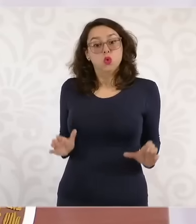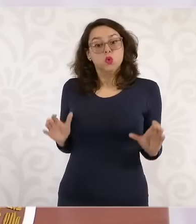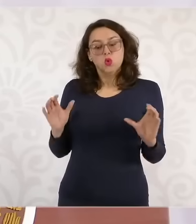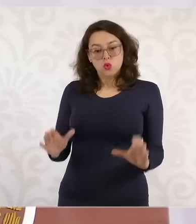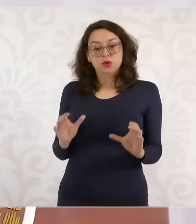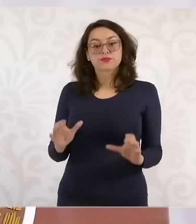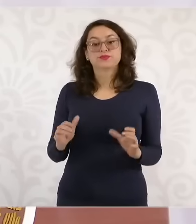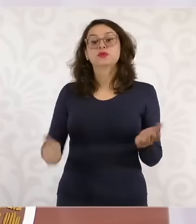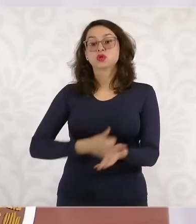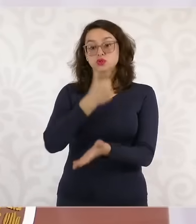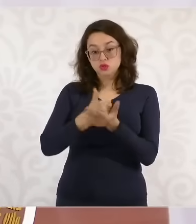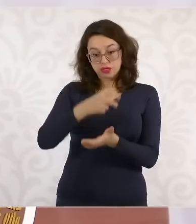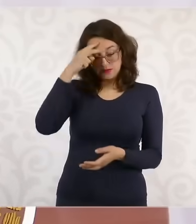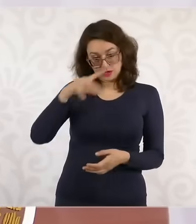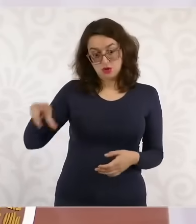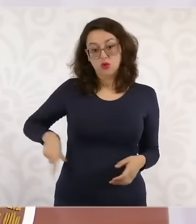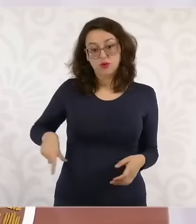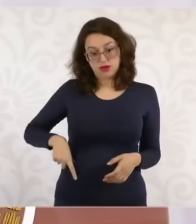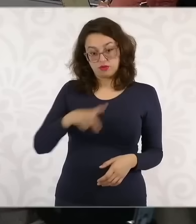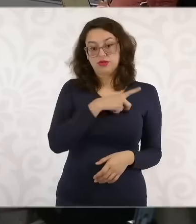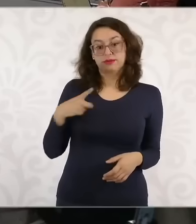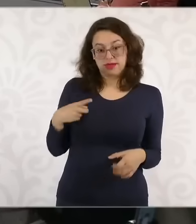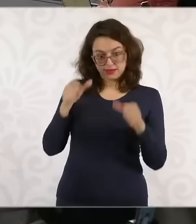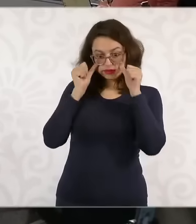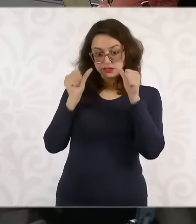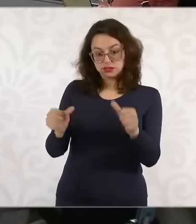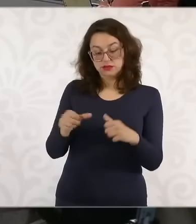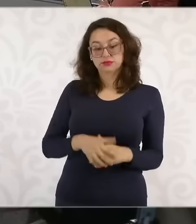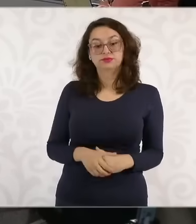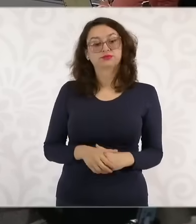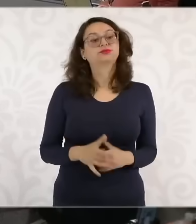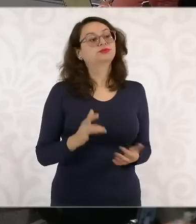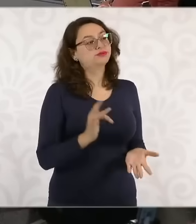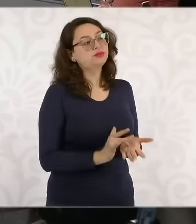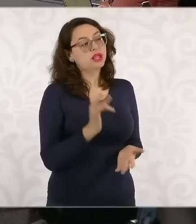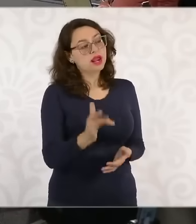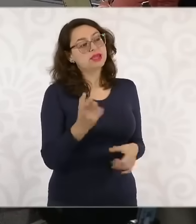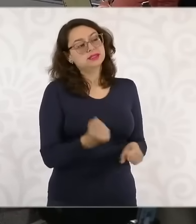que el gobierno de la ciudad está muy pendiente de ello. Muchas gracias, secretaria. Eh, como segundo